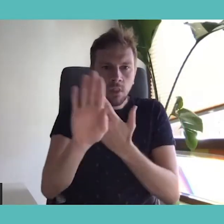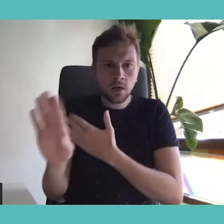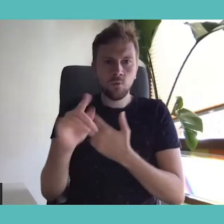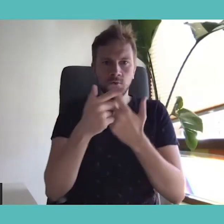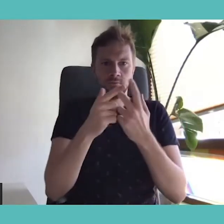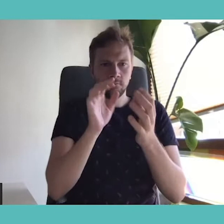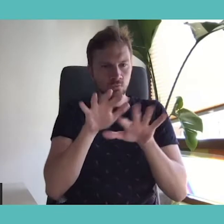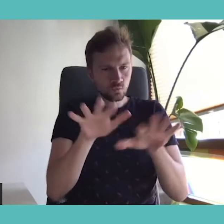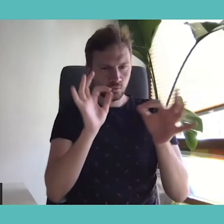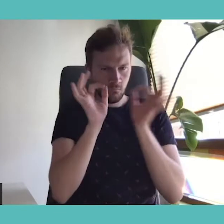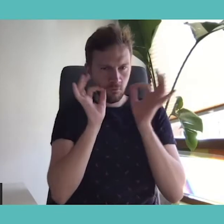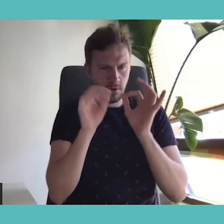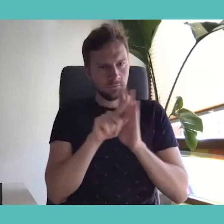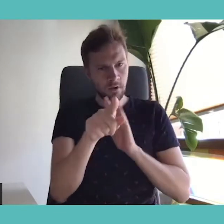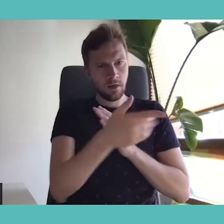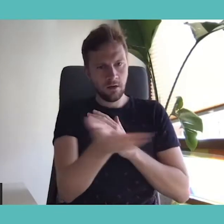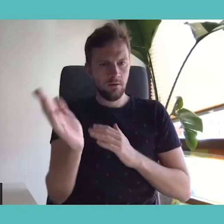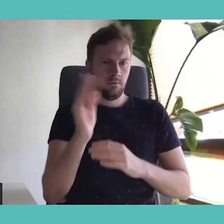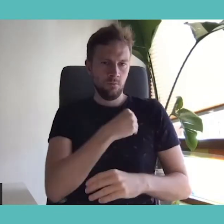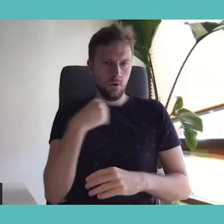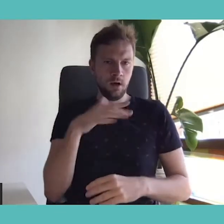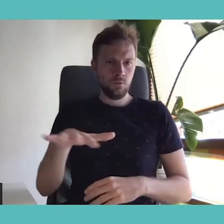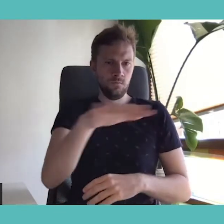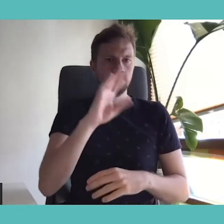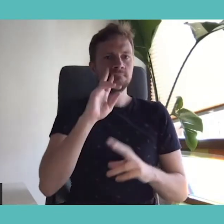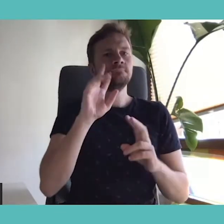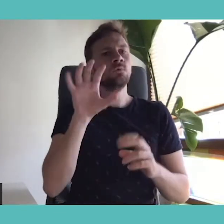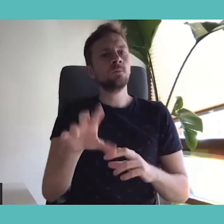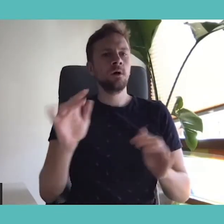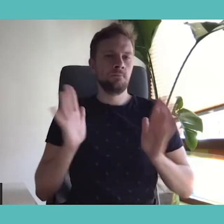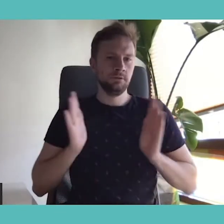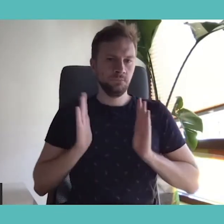Było dużo informacji dotyczących bezpieczeństwa i zdrowia kierowanych do Polaków.